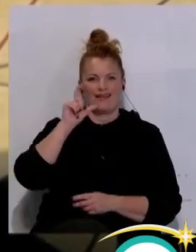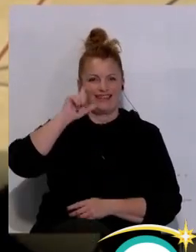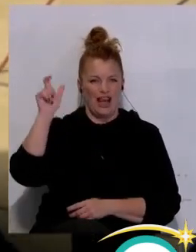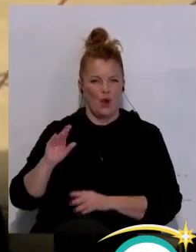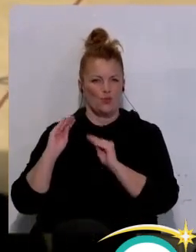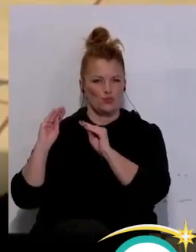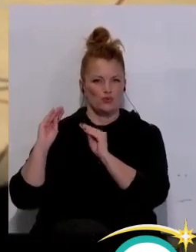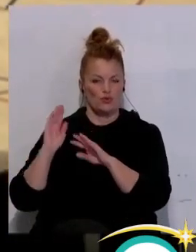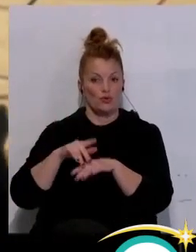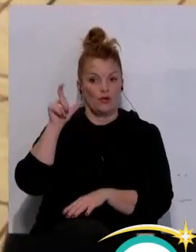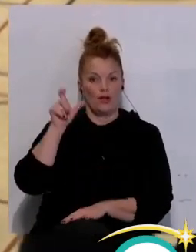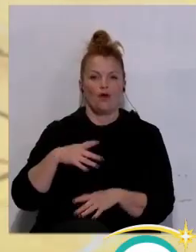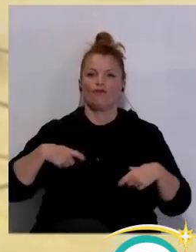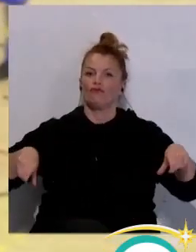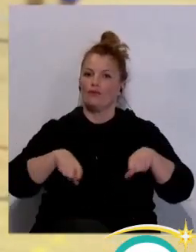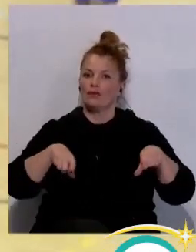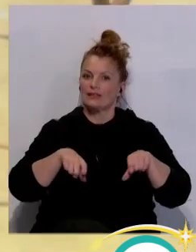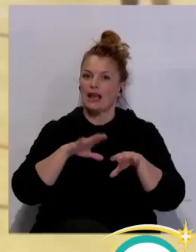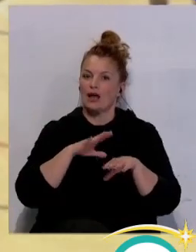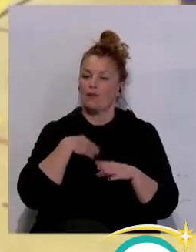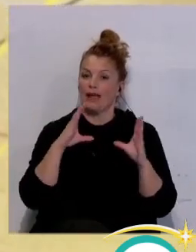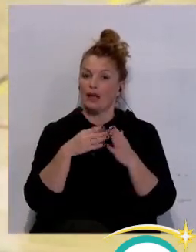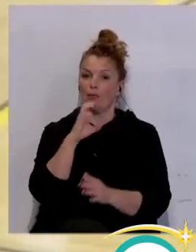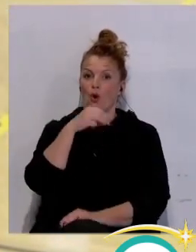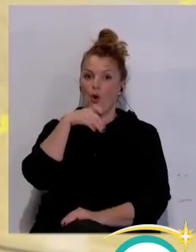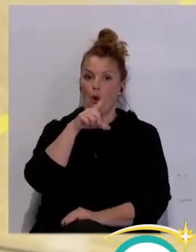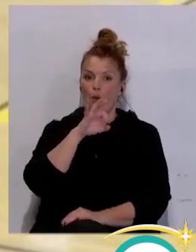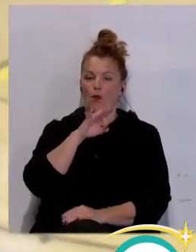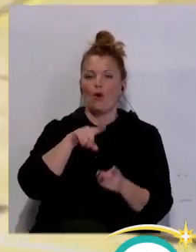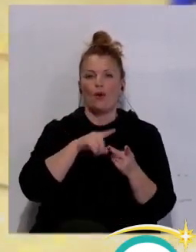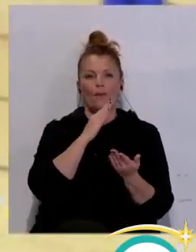el mistar fútbol sala nuevo equipo de olmo se encuentra en la parte media de la tabla en la